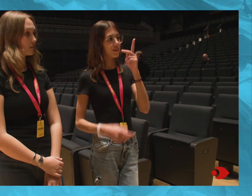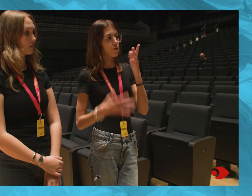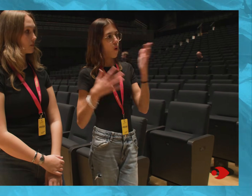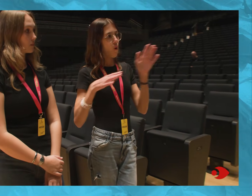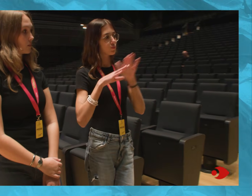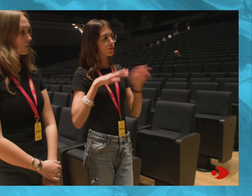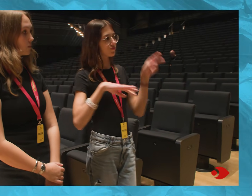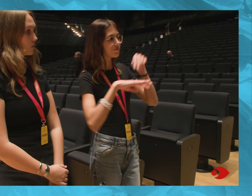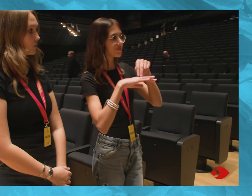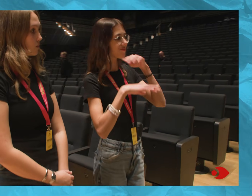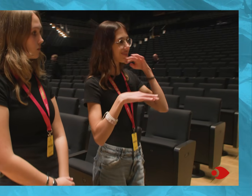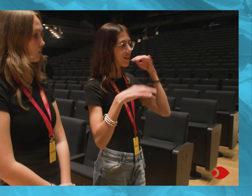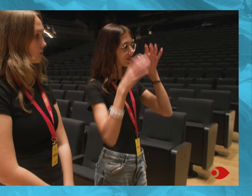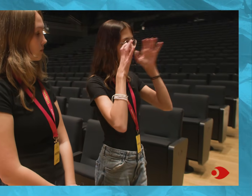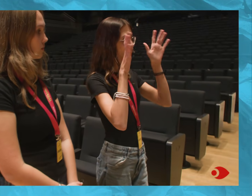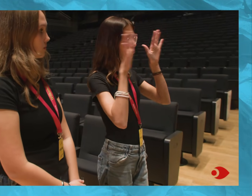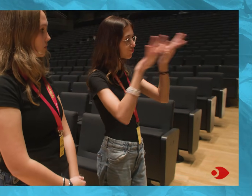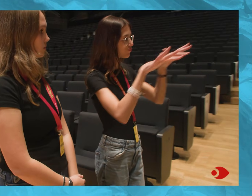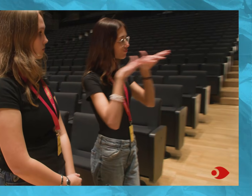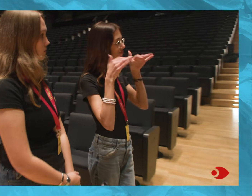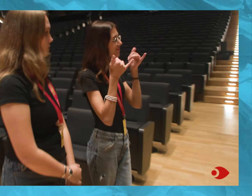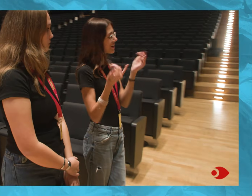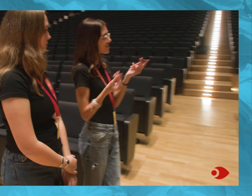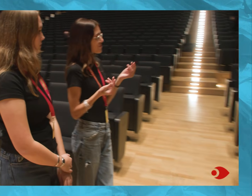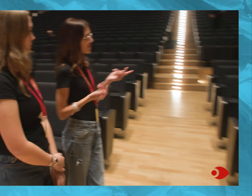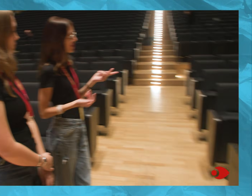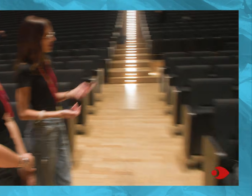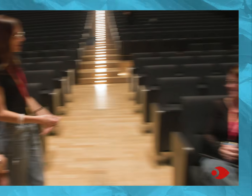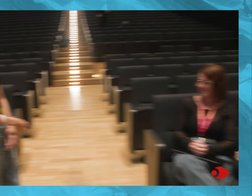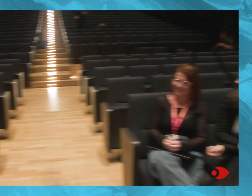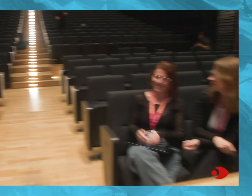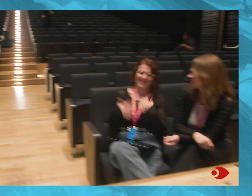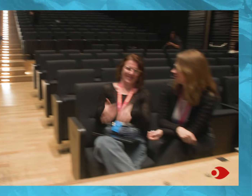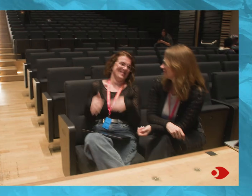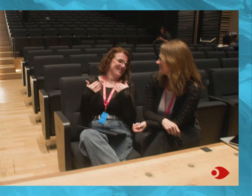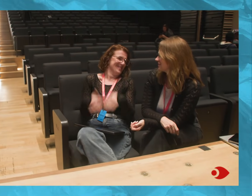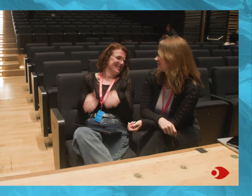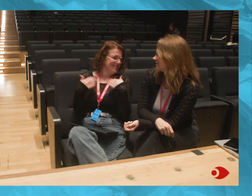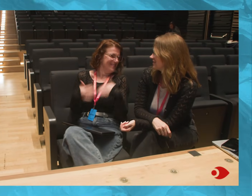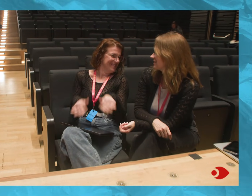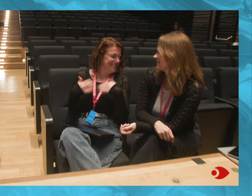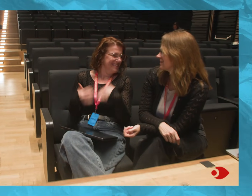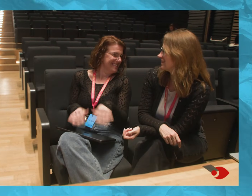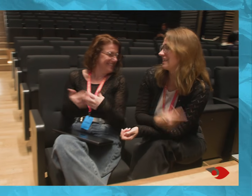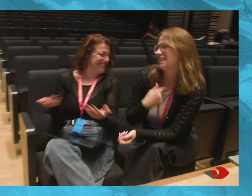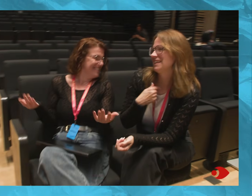Wie fühlt ihr euch auf so einer großen Bühne, wenn viele Augen auf euch gerichtet sind? Ach, das ist so krass.